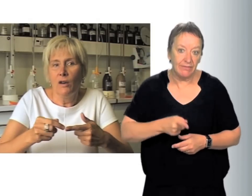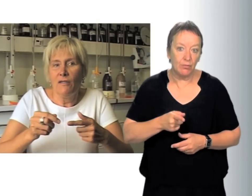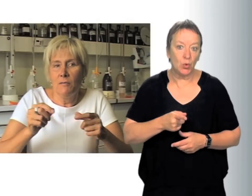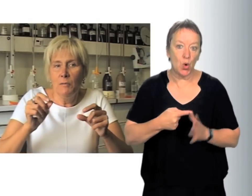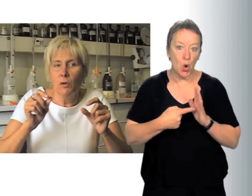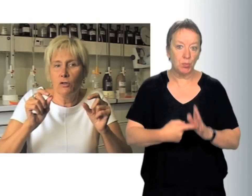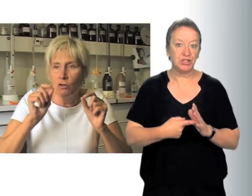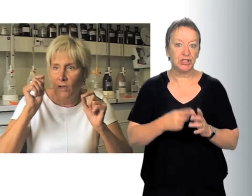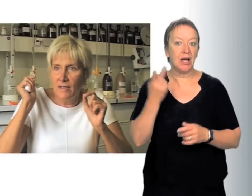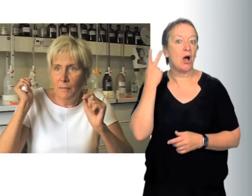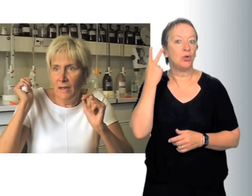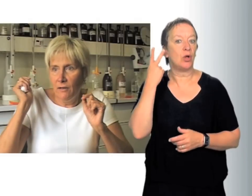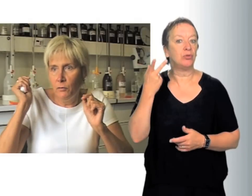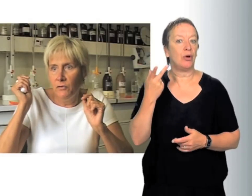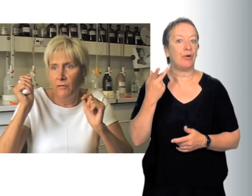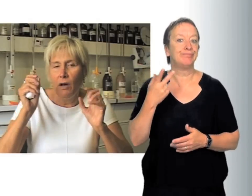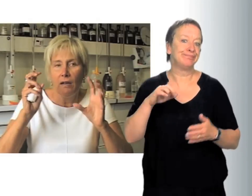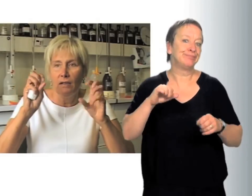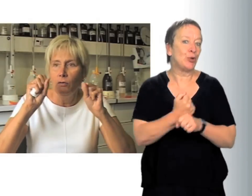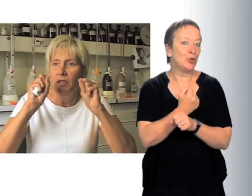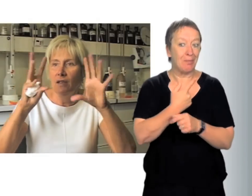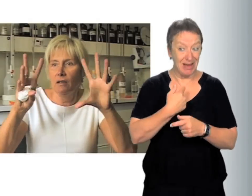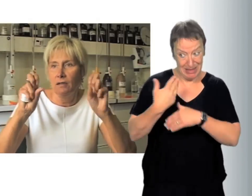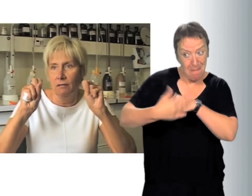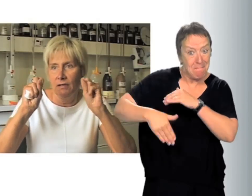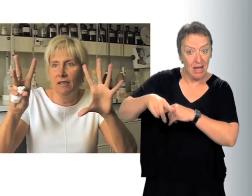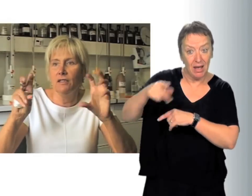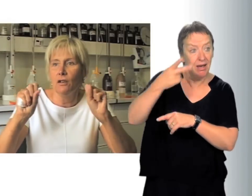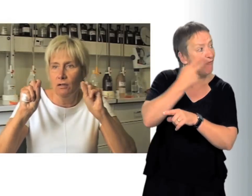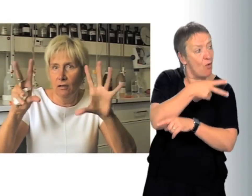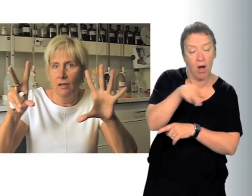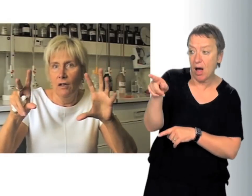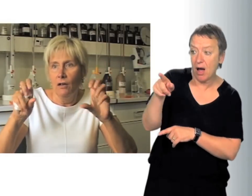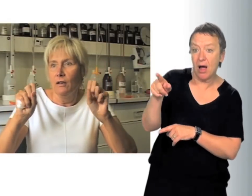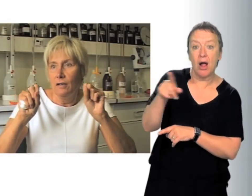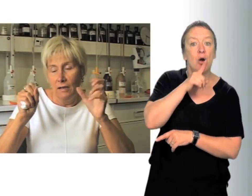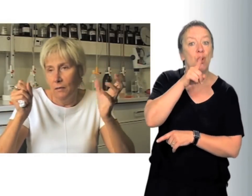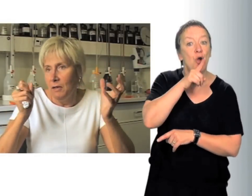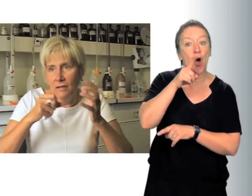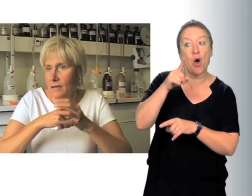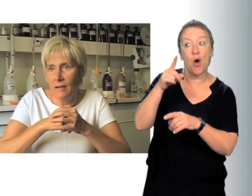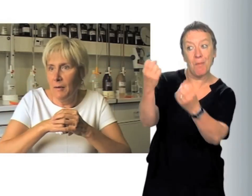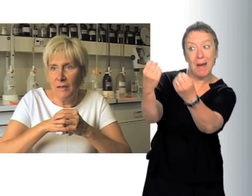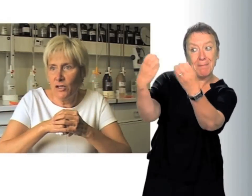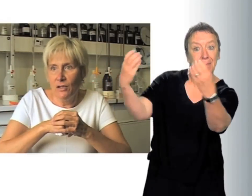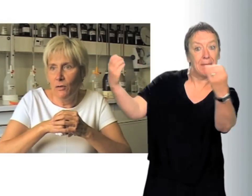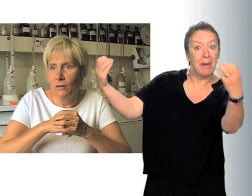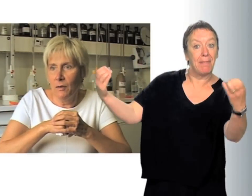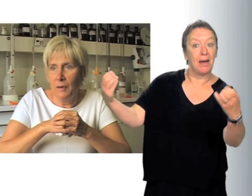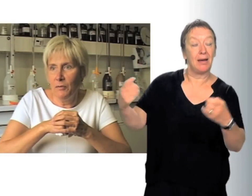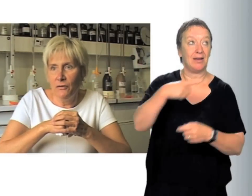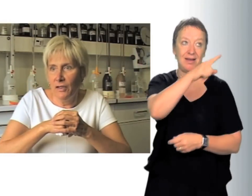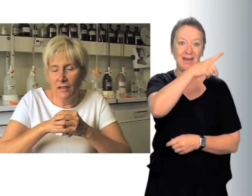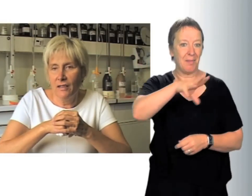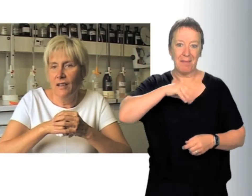On avait mis, pourtant, sur les appareils des lumières qui clignotent. Mais ça n'a pas marché. On n'a pas pu le faire.